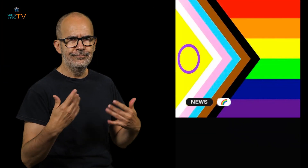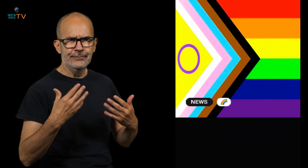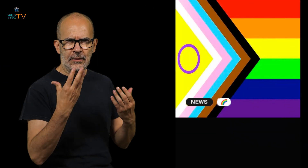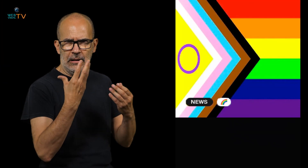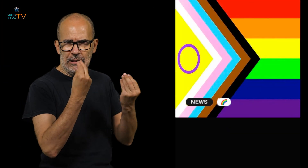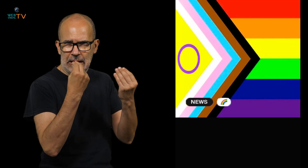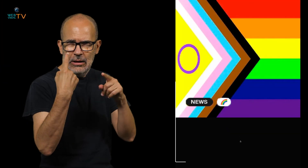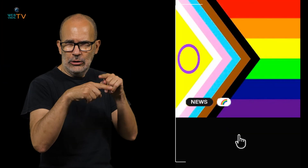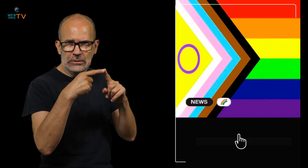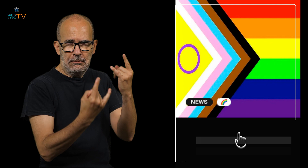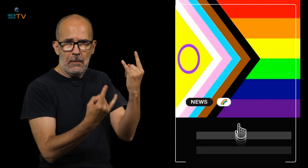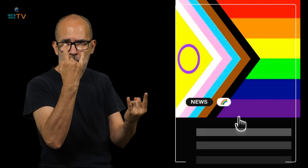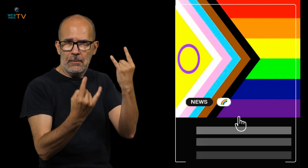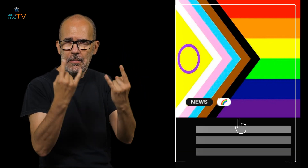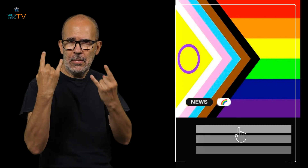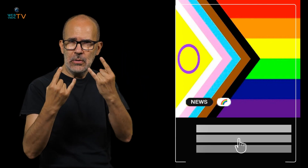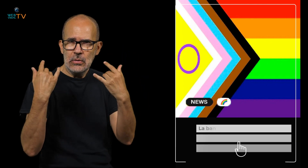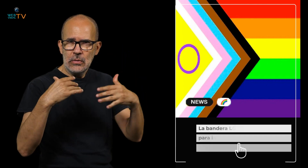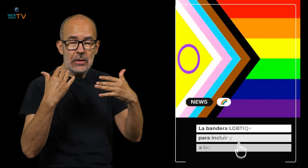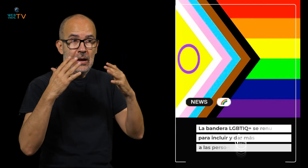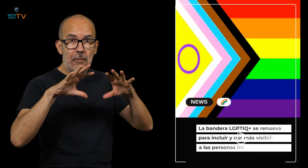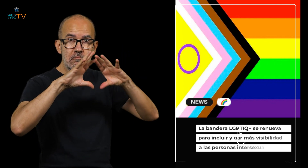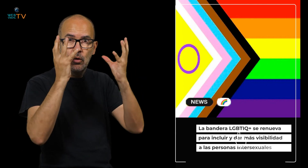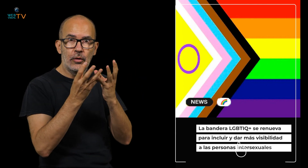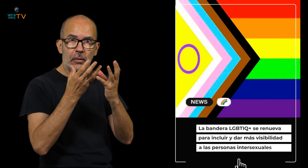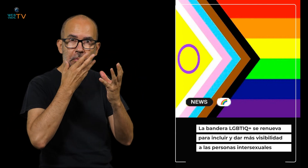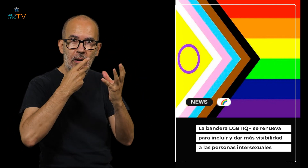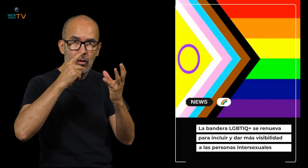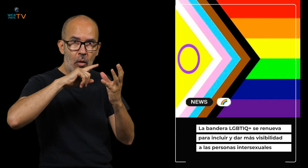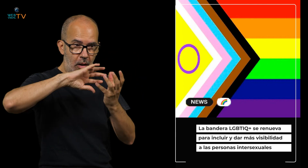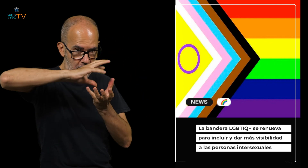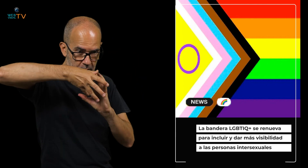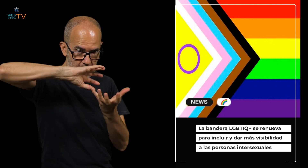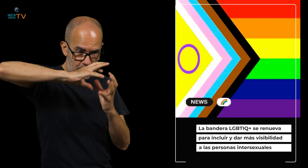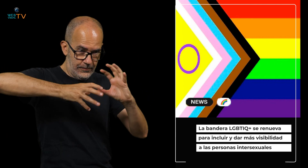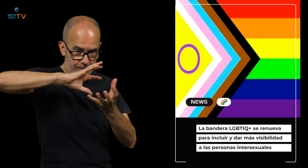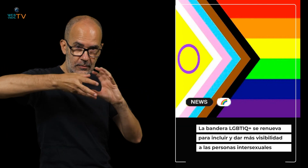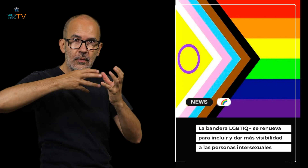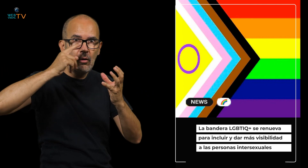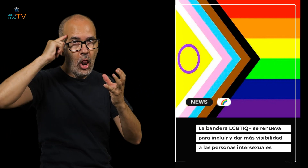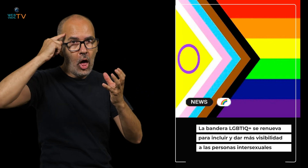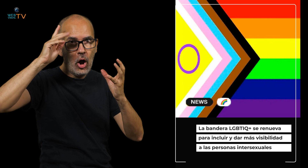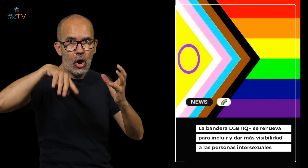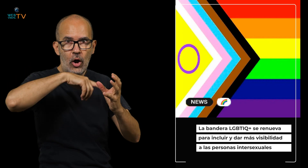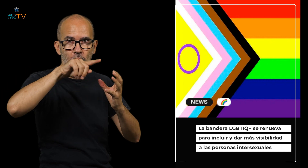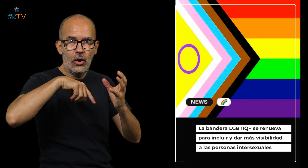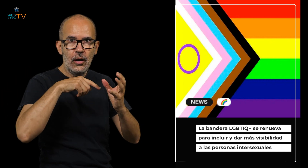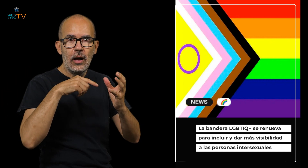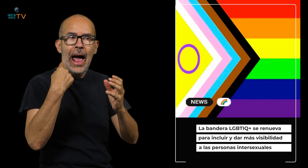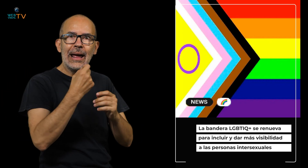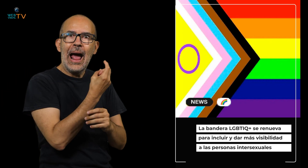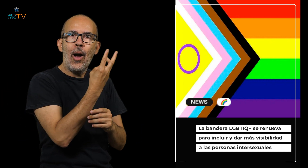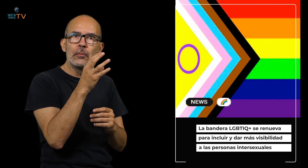Han pasado tantas cosas...¡parece que el mundo se haya vuelto loco!